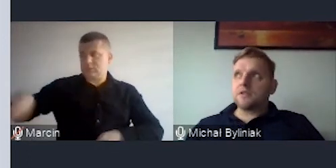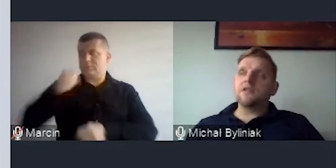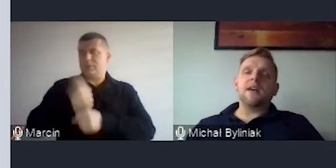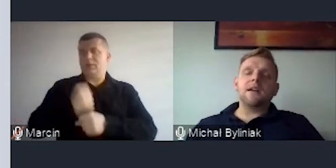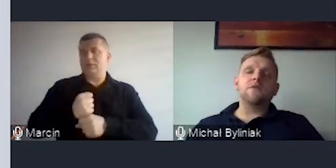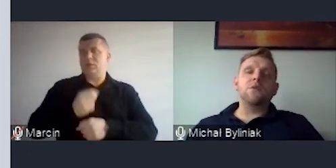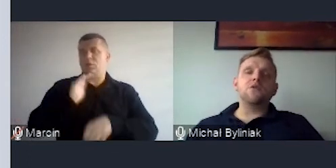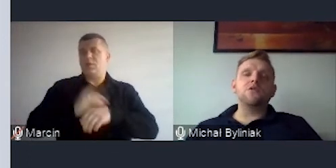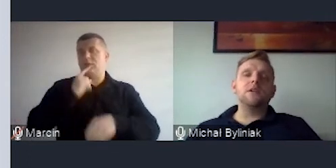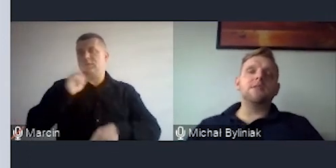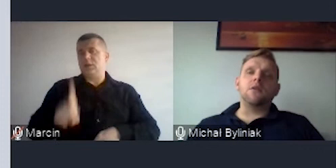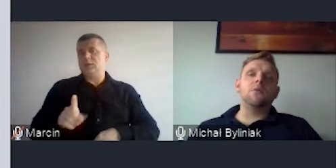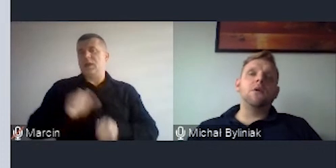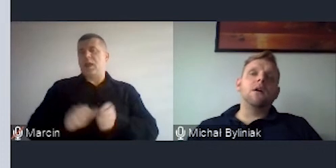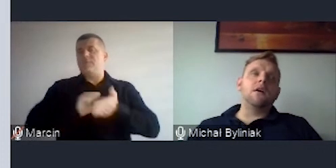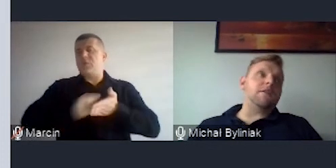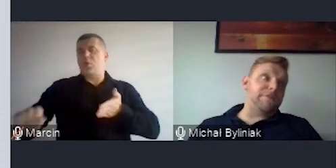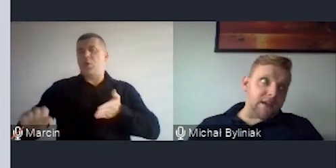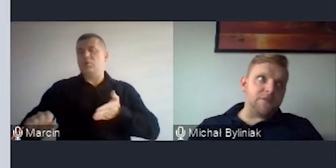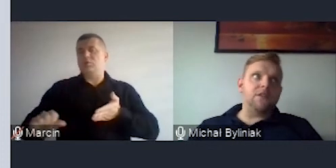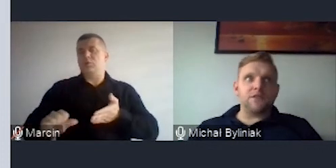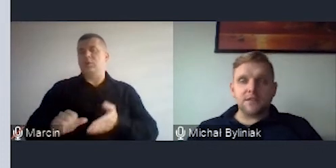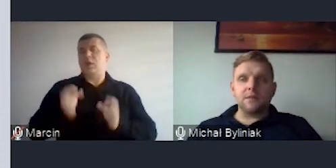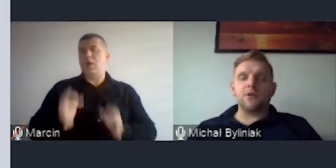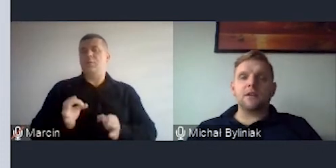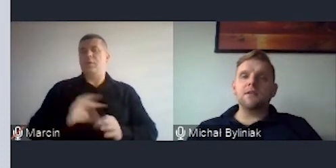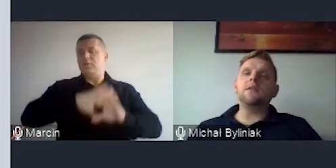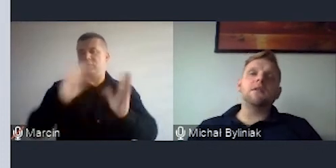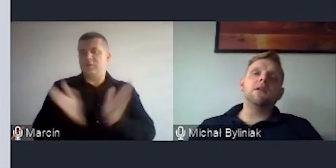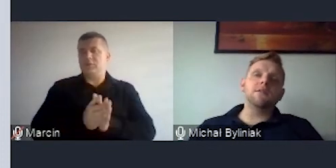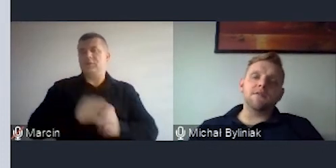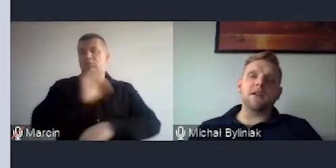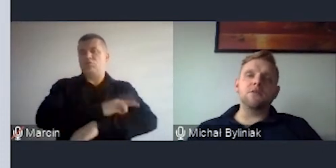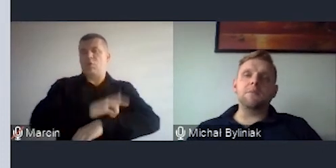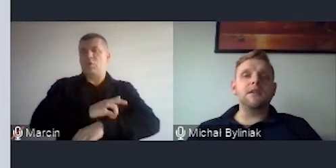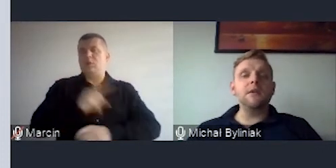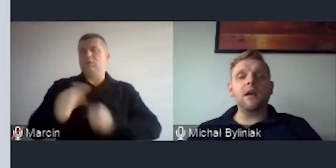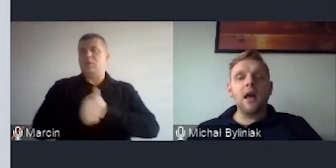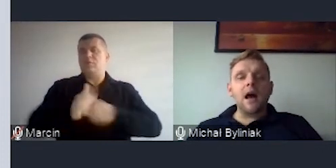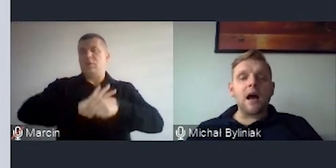Spod tego zakazu wyłączone są w tej chwili wszystkie projekty ze względu na pandemię,